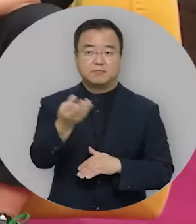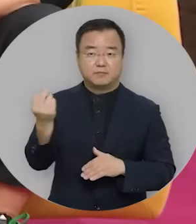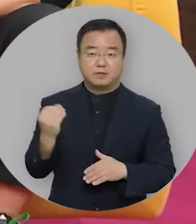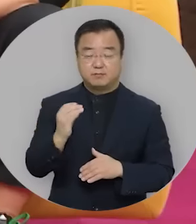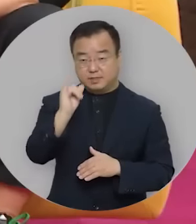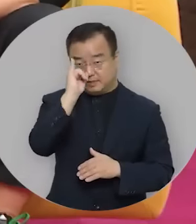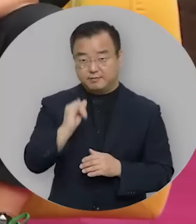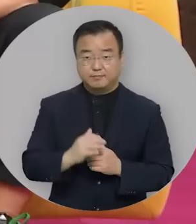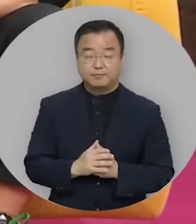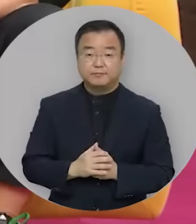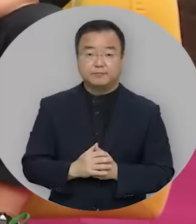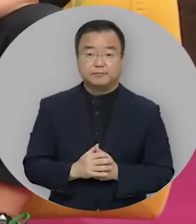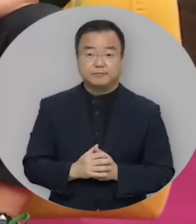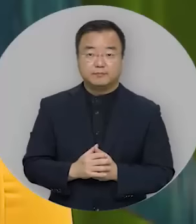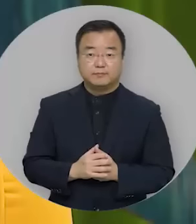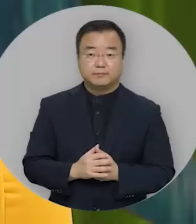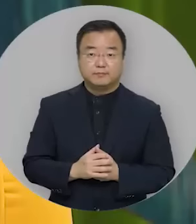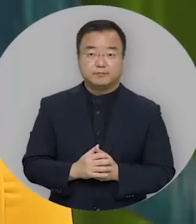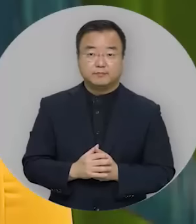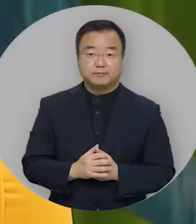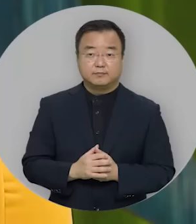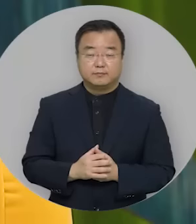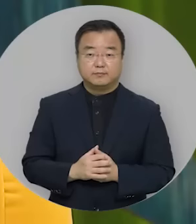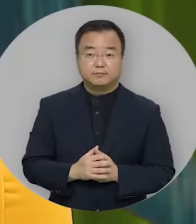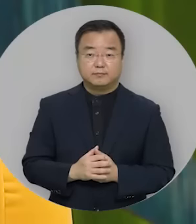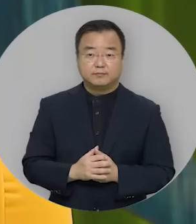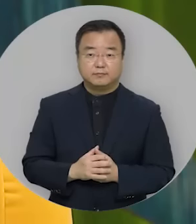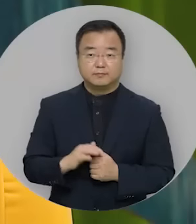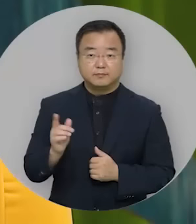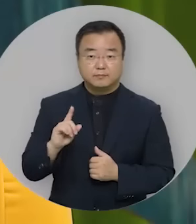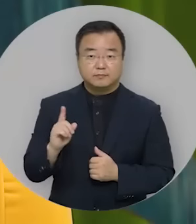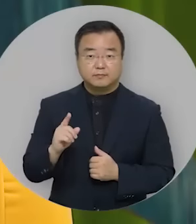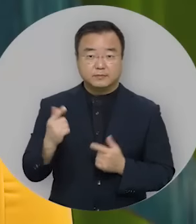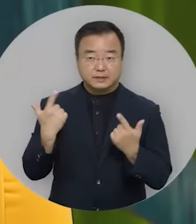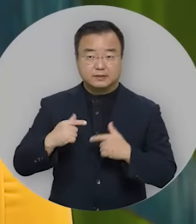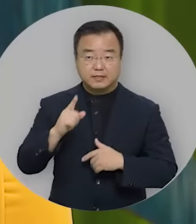굉장히 강합니다. 그래서 그 친구 같은 경우에는 항상 얘기하는 게